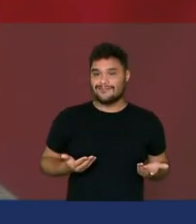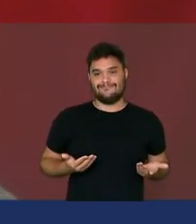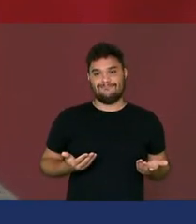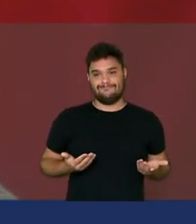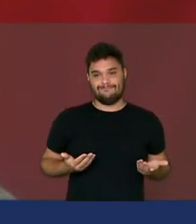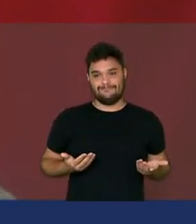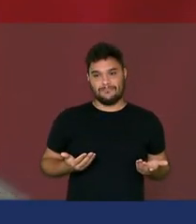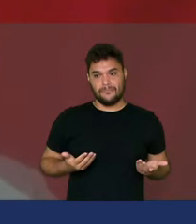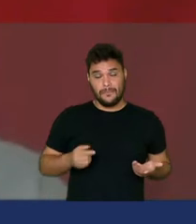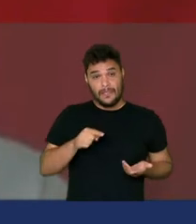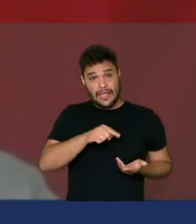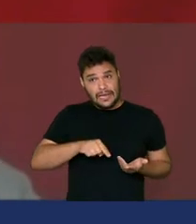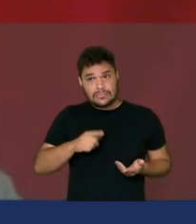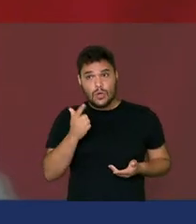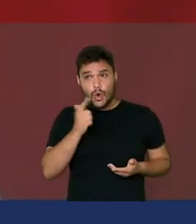ESSE LUCRO? [RISOS] OLHA, SAI AS CORREIOS, ELES ESTÃO